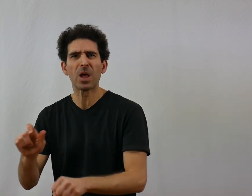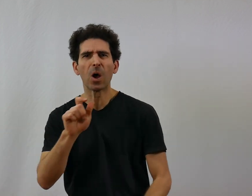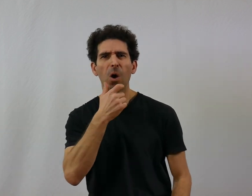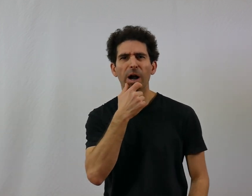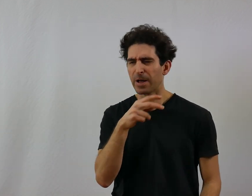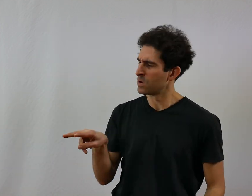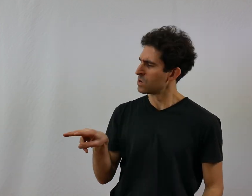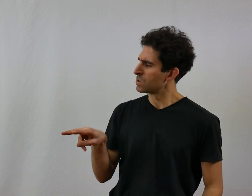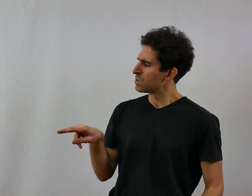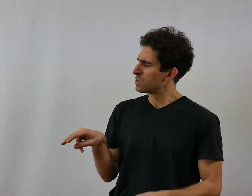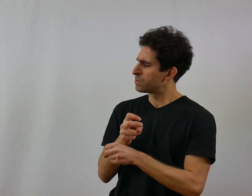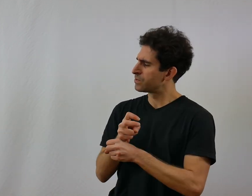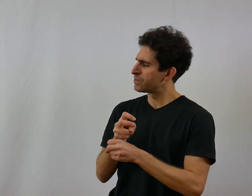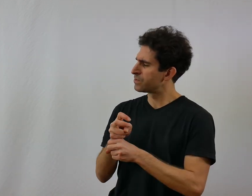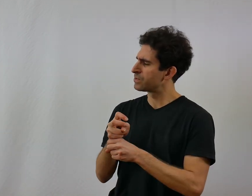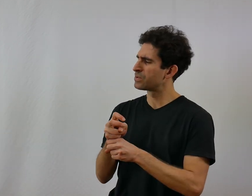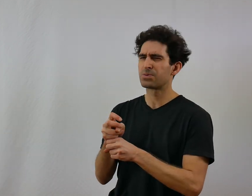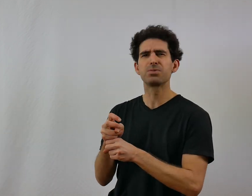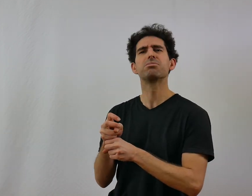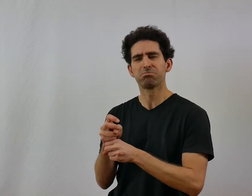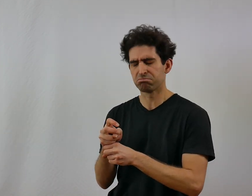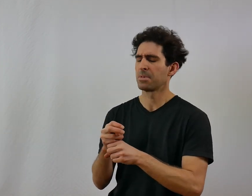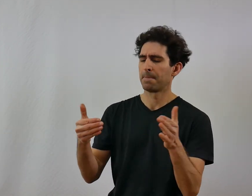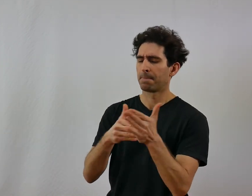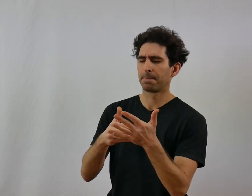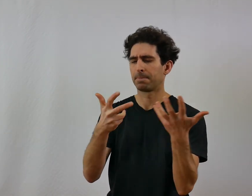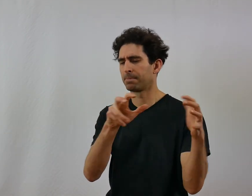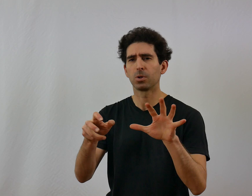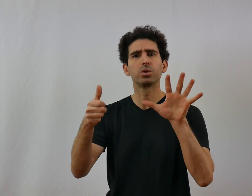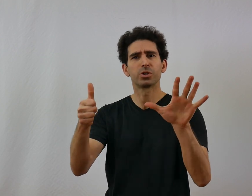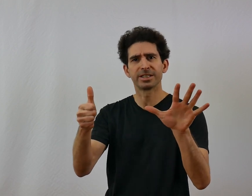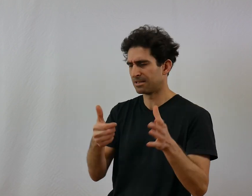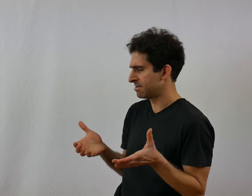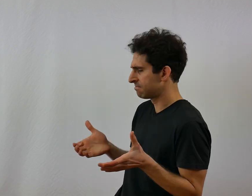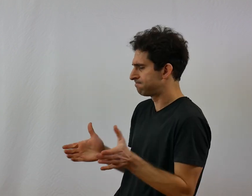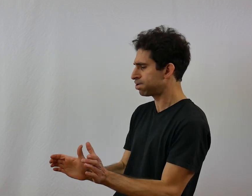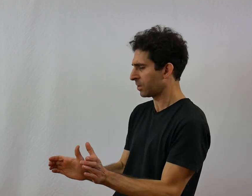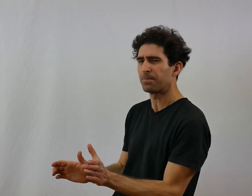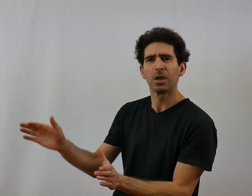Les anglais se méfient de lui et instaurent un blocus en 1806.